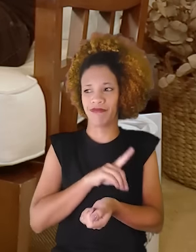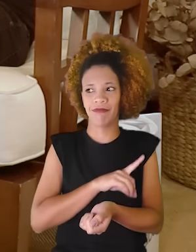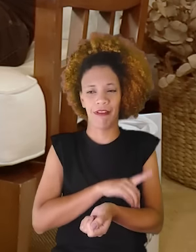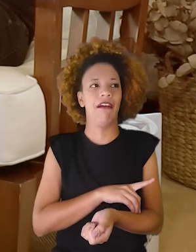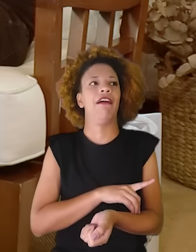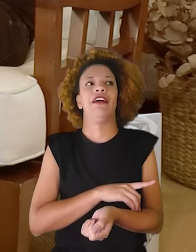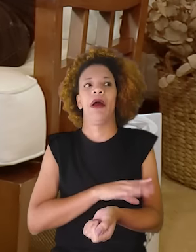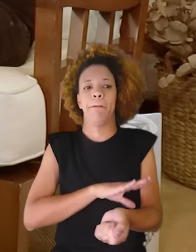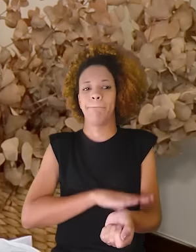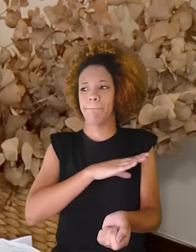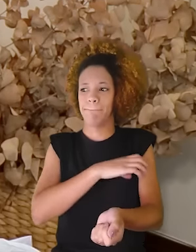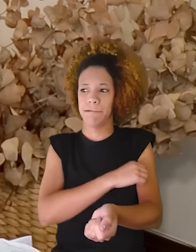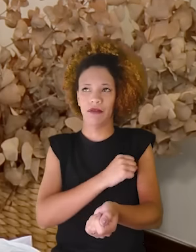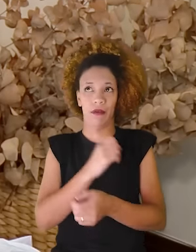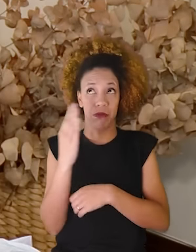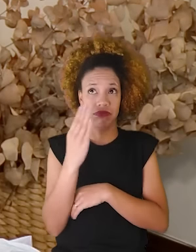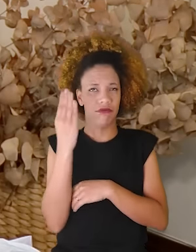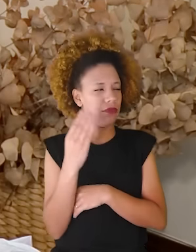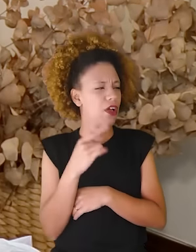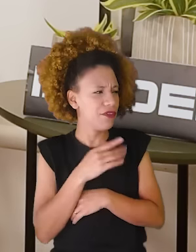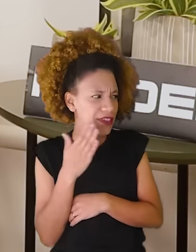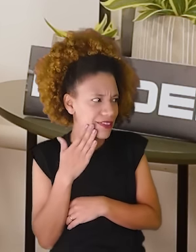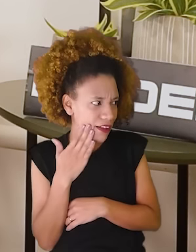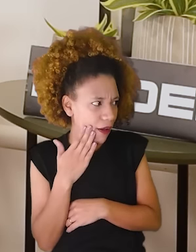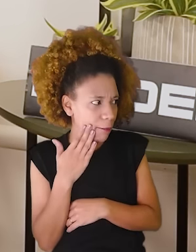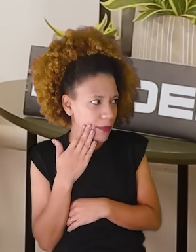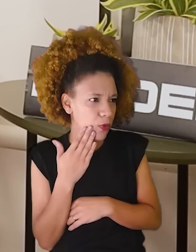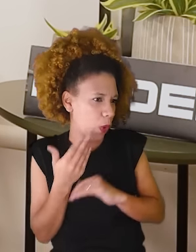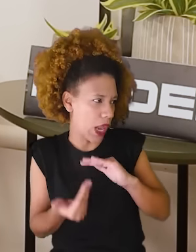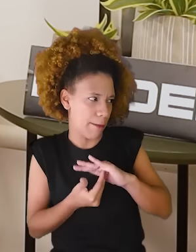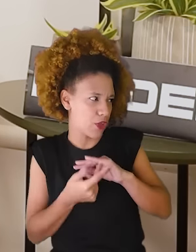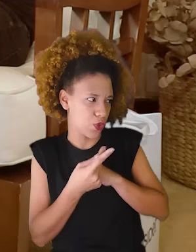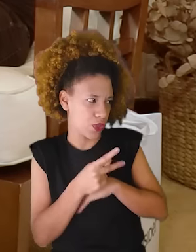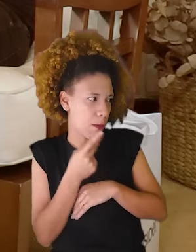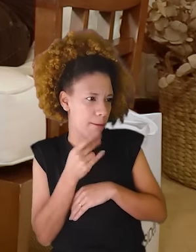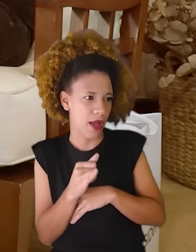tu tu sabe assim qual o limite do teu pai sei ah eu acho que sei né tipo assim todo dia eu tento